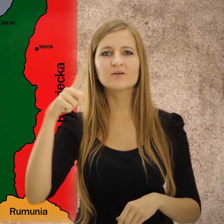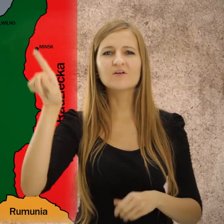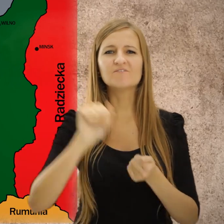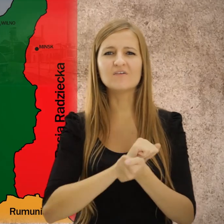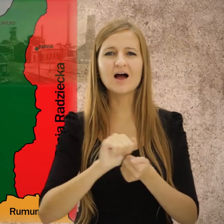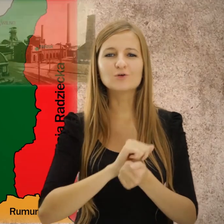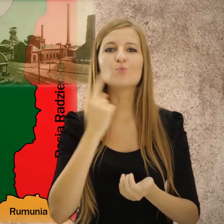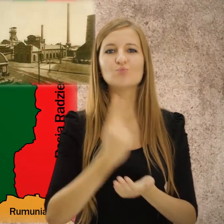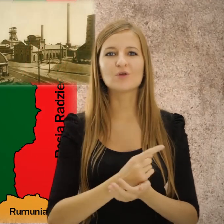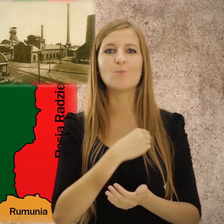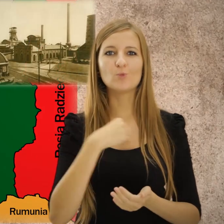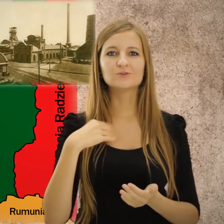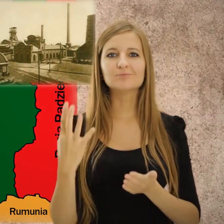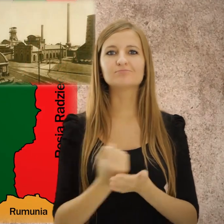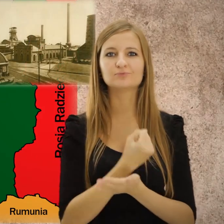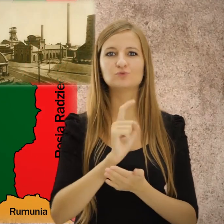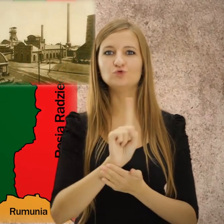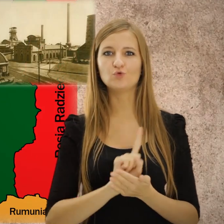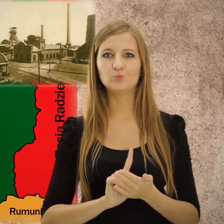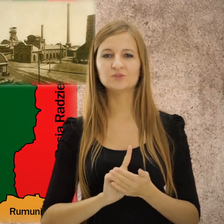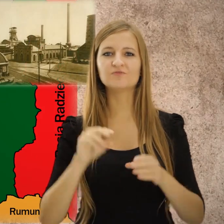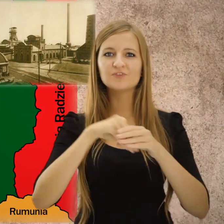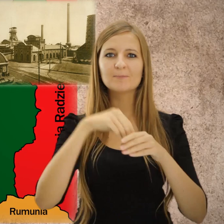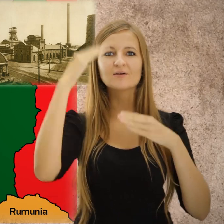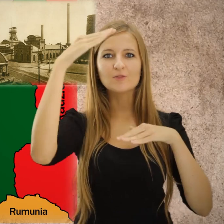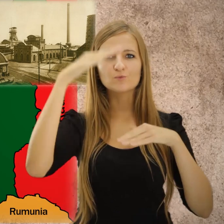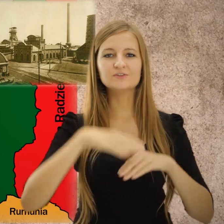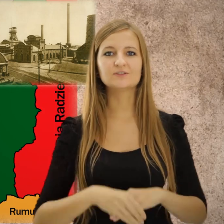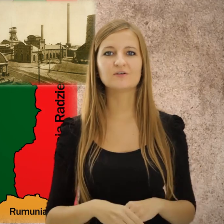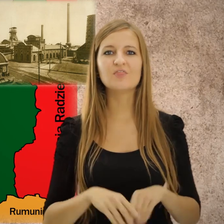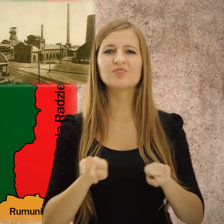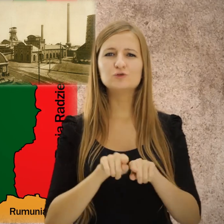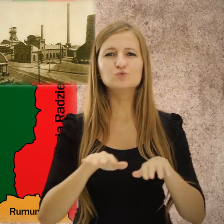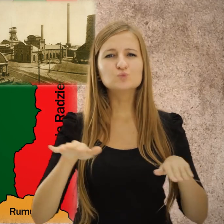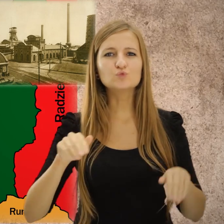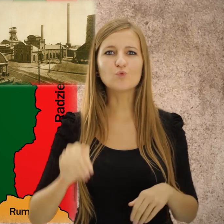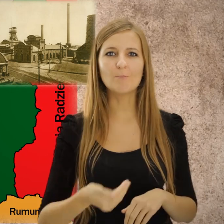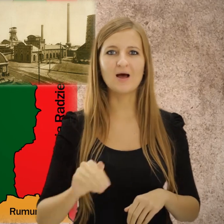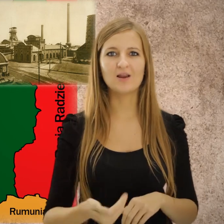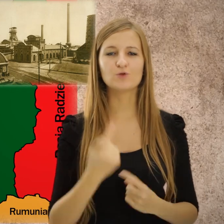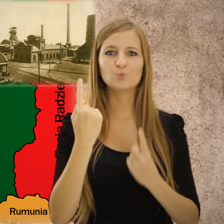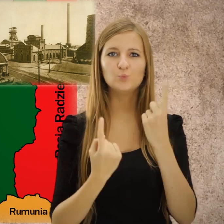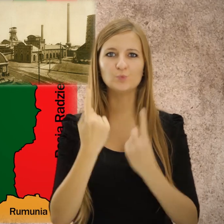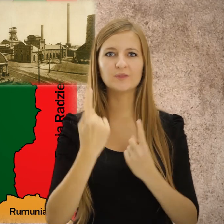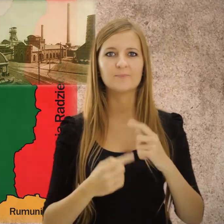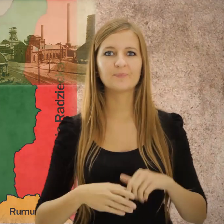W wyniku walk Polska otrzymała część Górnego Śląska razem z Katowicami i dużą ilością kopalń i hut.